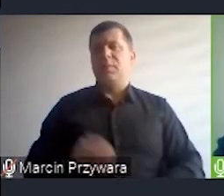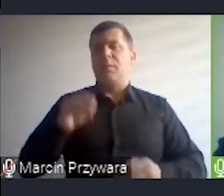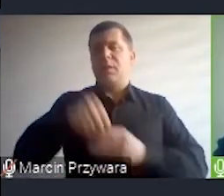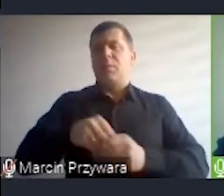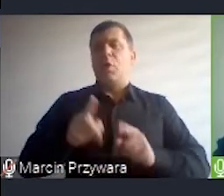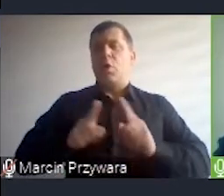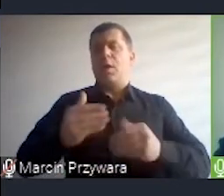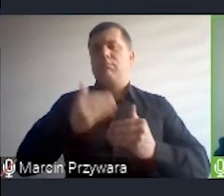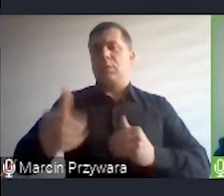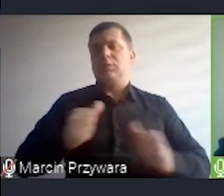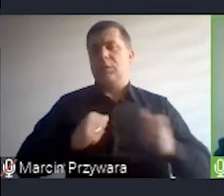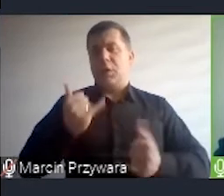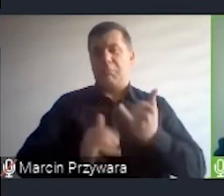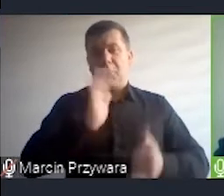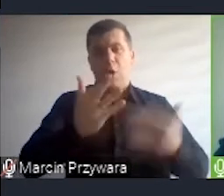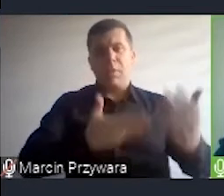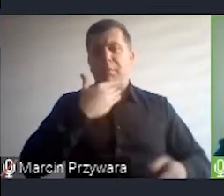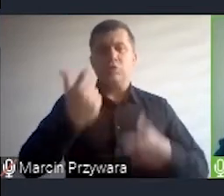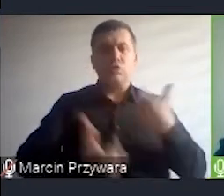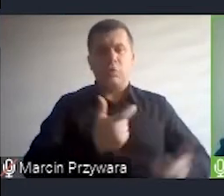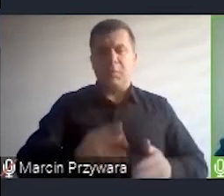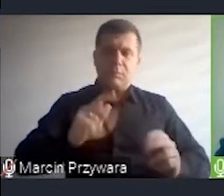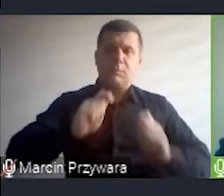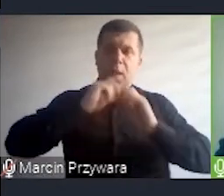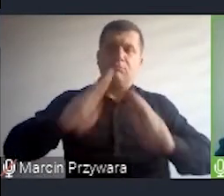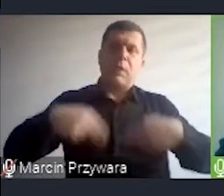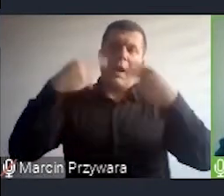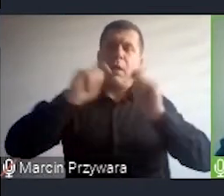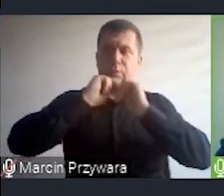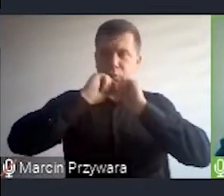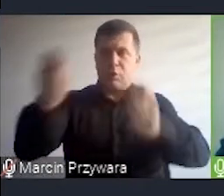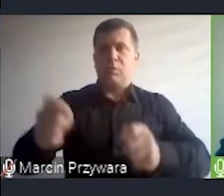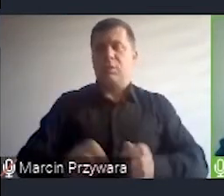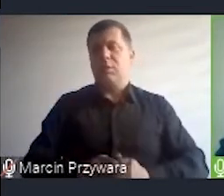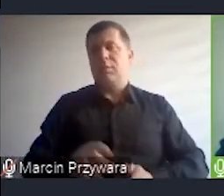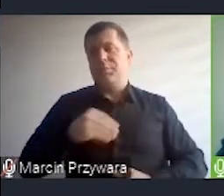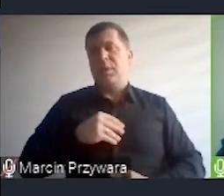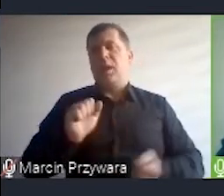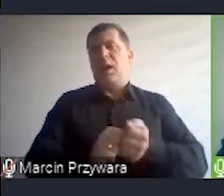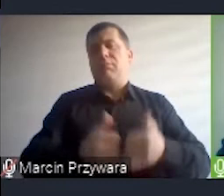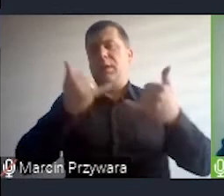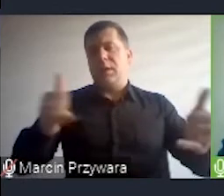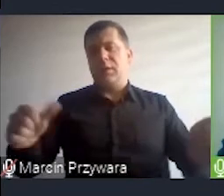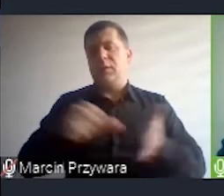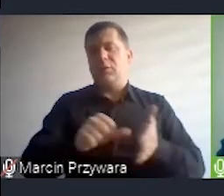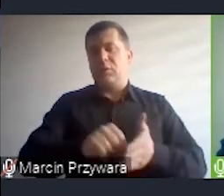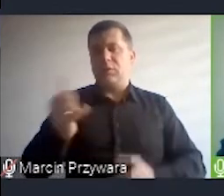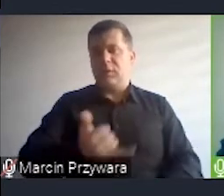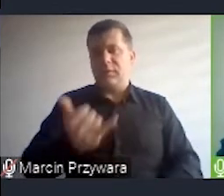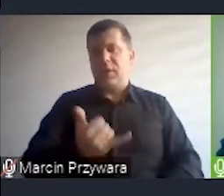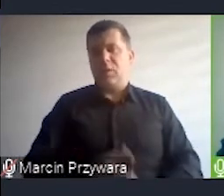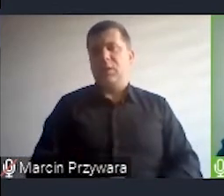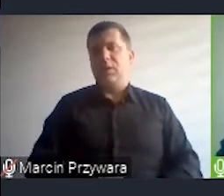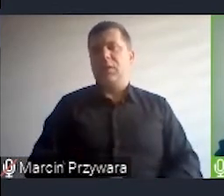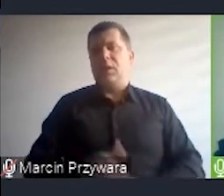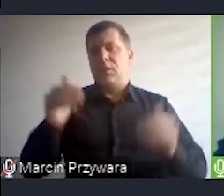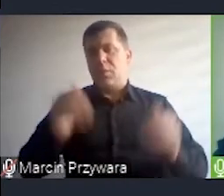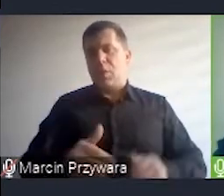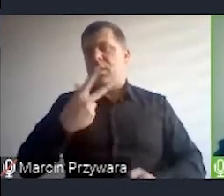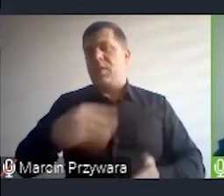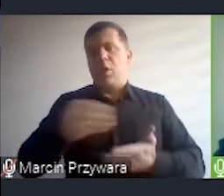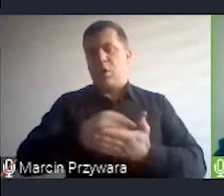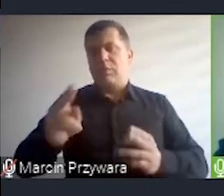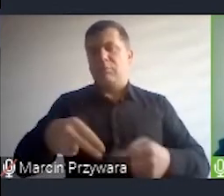więc jeżeli macie komputery z którymi nie macie co zrobić po zakończeniu realizacji projektu czy inne środki to możecie je nieodpłatnie przekazać.